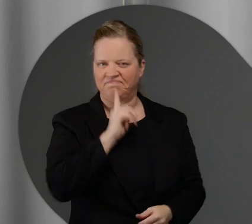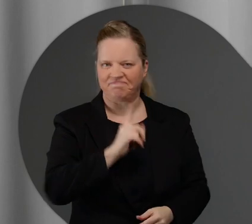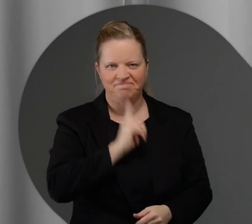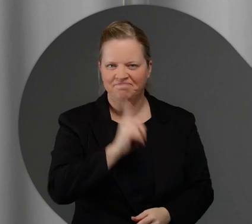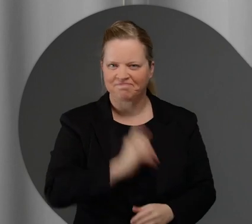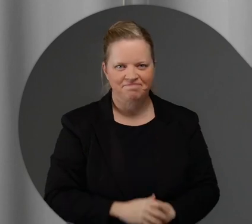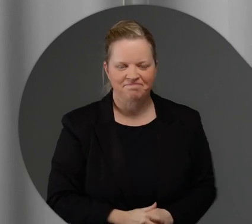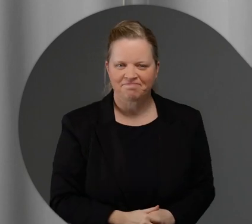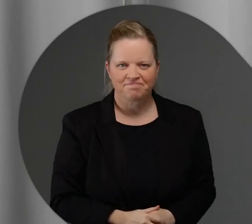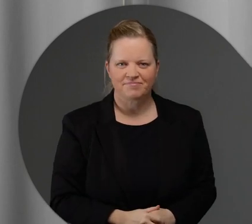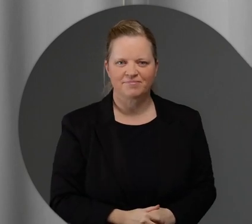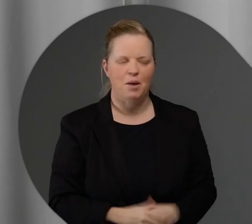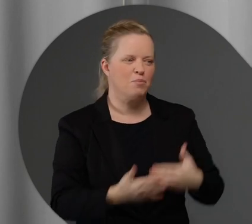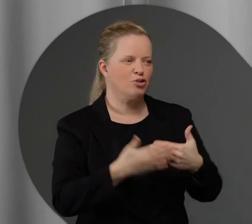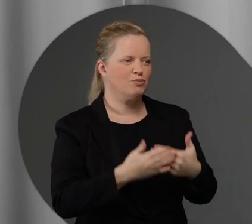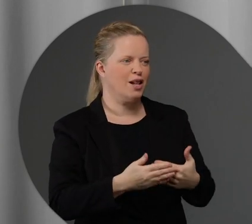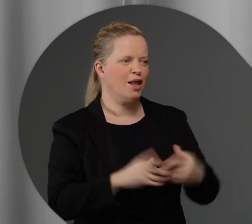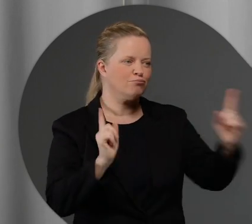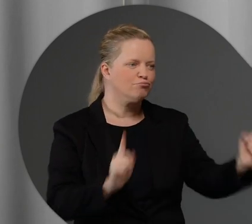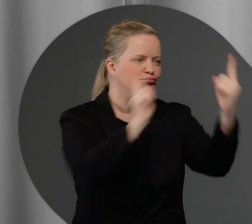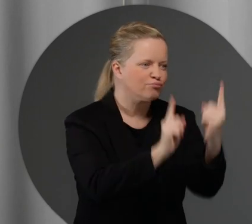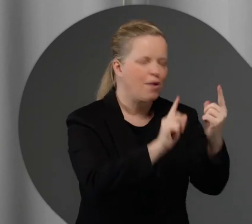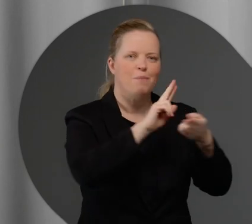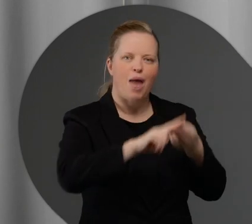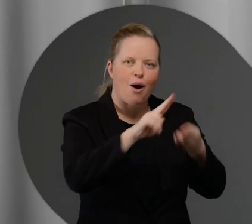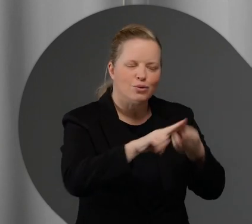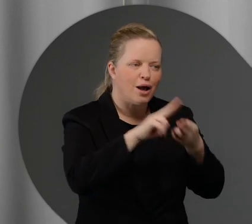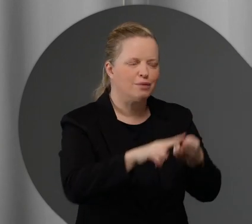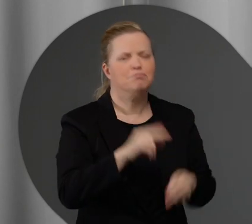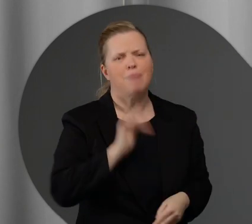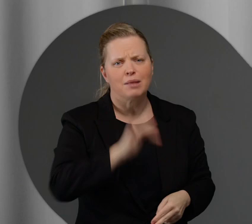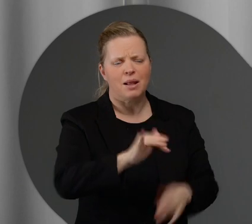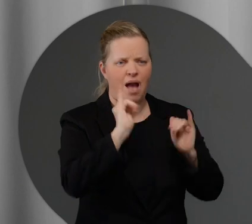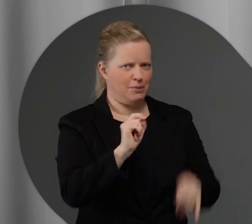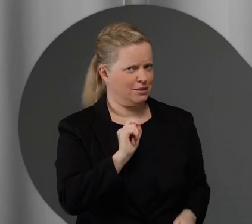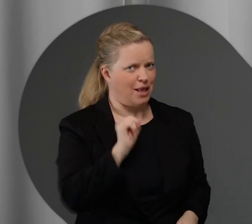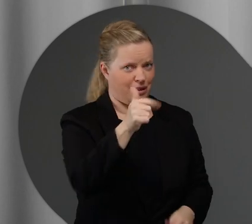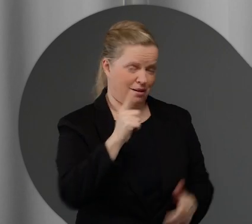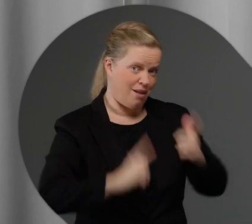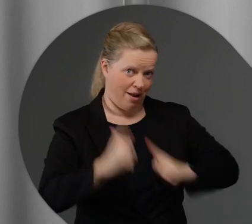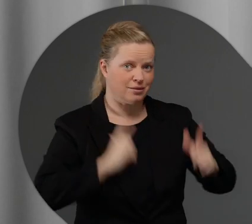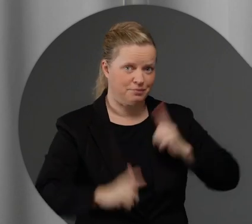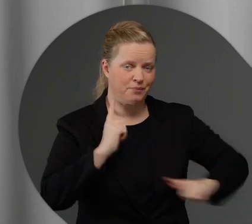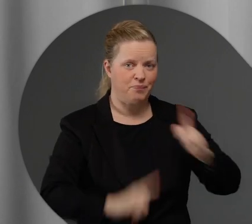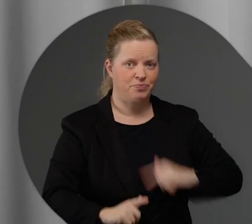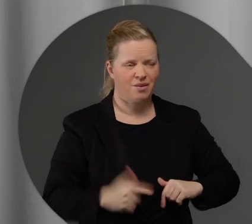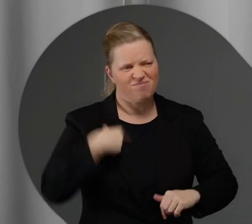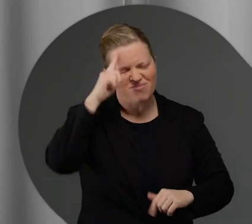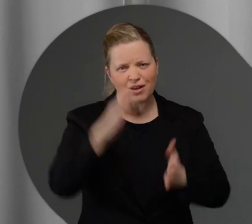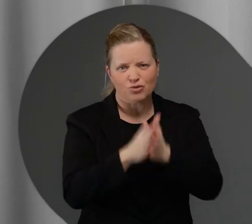Also, so zusammenstehen und plaudern, kommt dann ab und zu aber eher selten vor. Was natürlich schade ist.